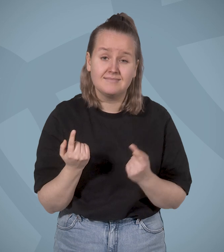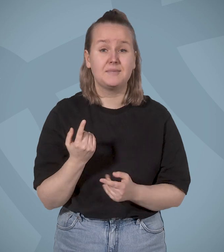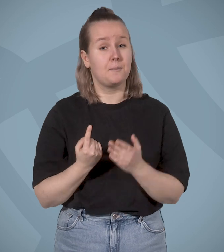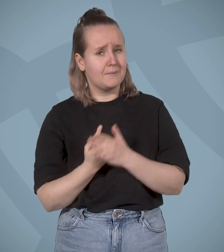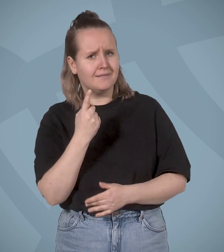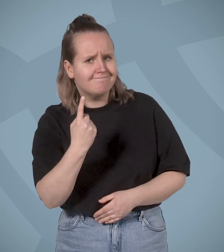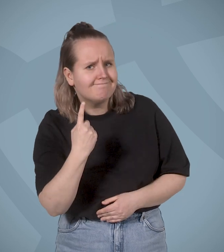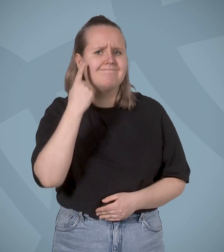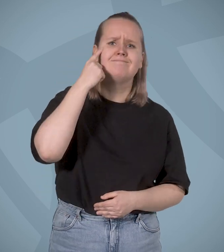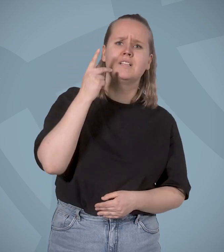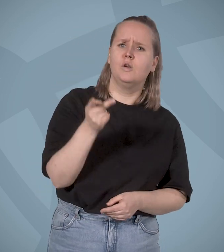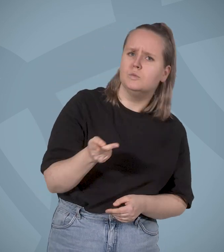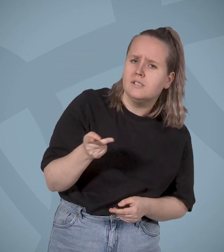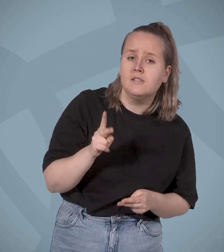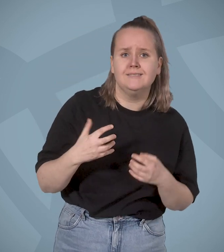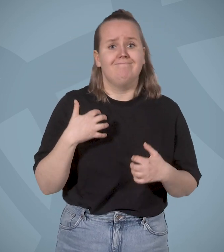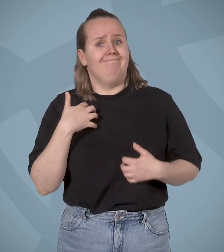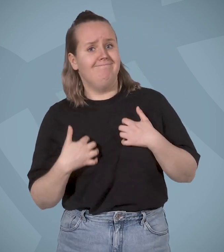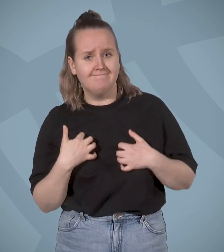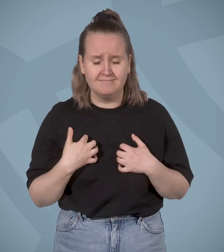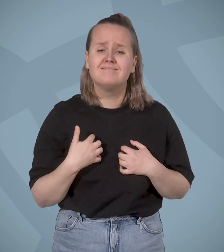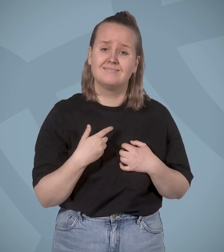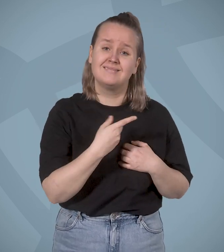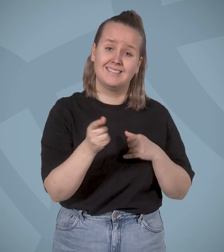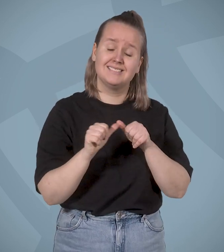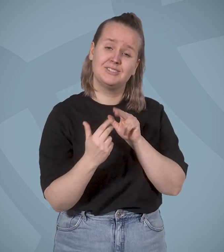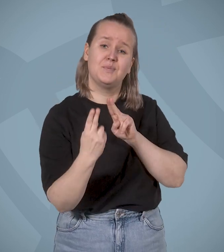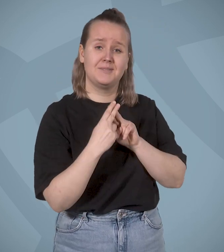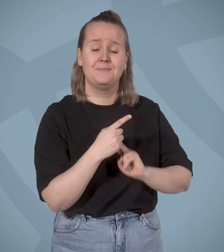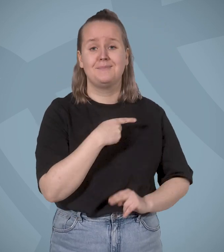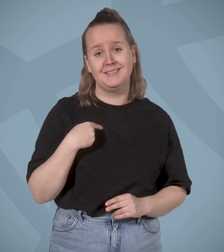Jos teillä on kysymyksiä tai huolenaiheita, voitte ottaa meihin yhteyttä.